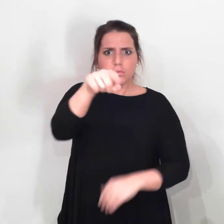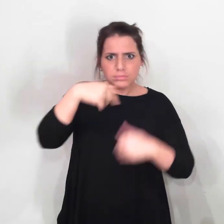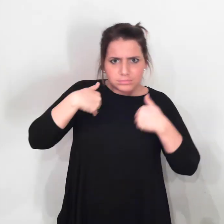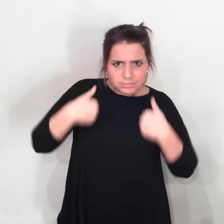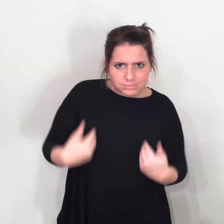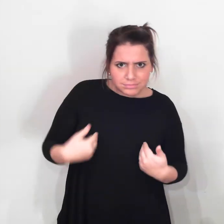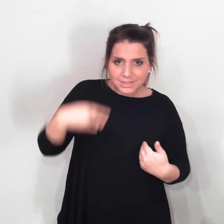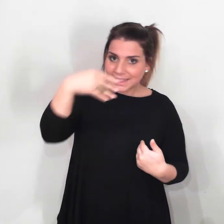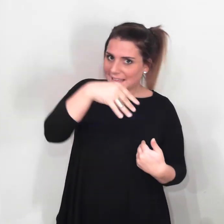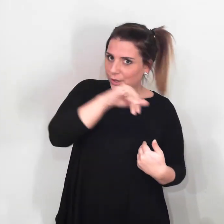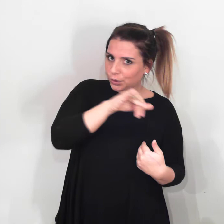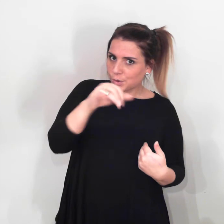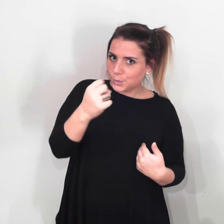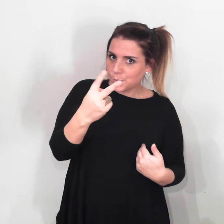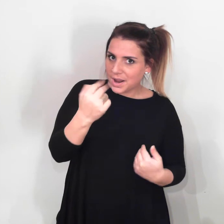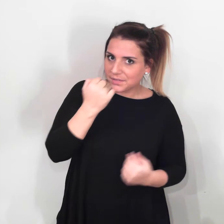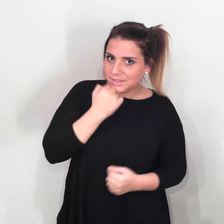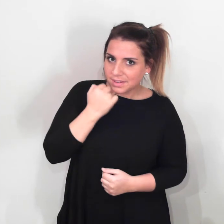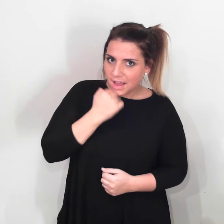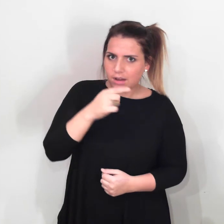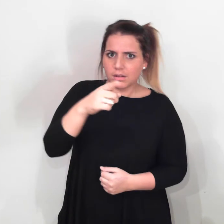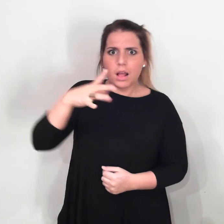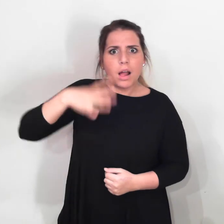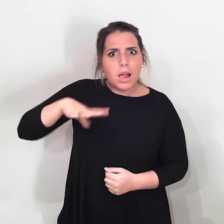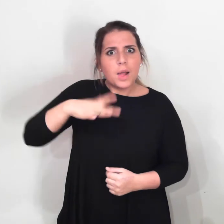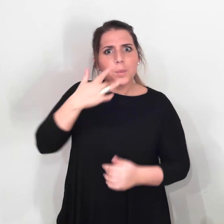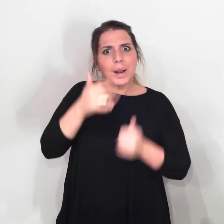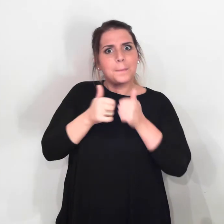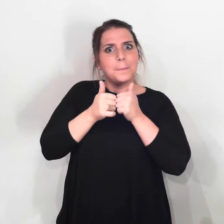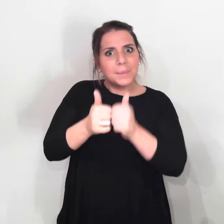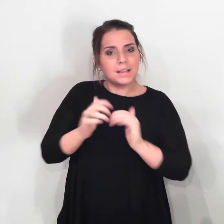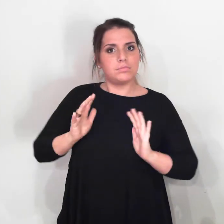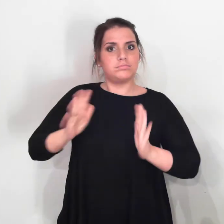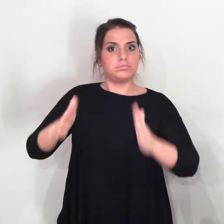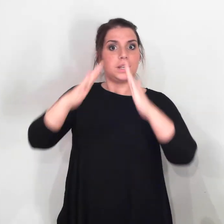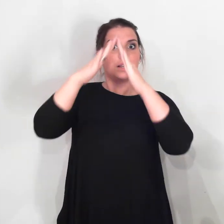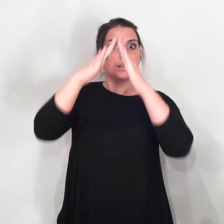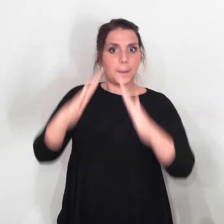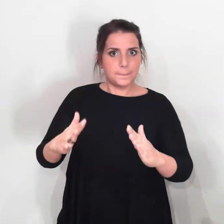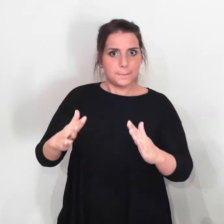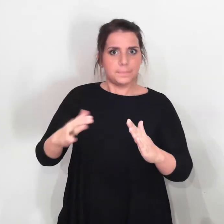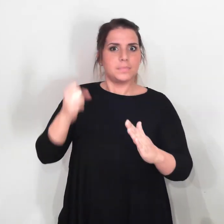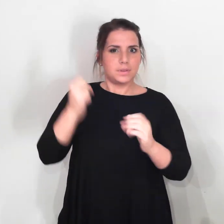Ben je tussen 9 en 12 jaar? En wil je graag mee op kamp?